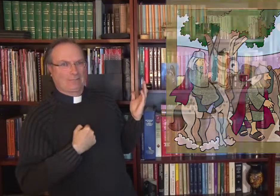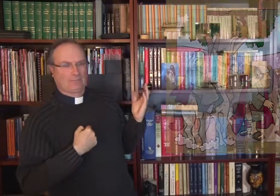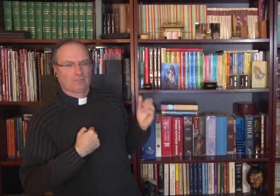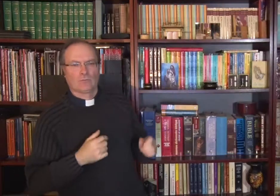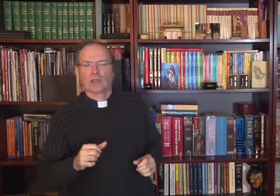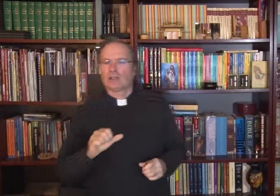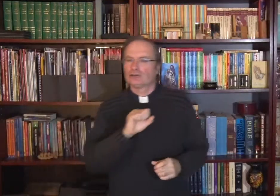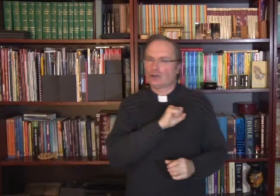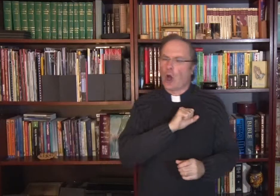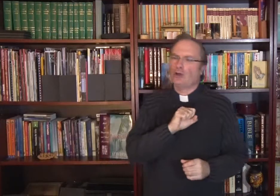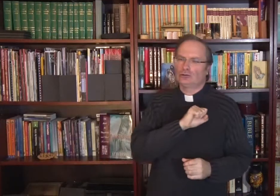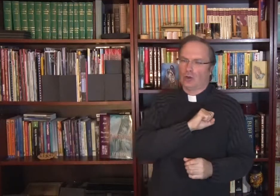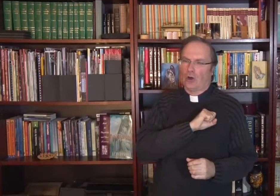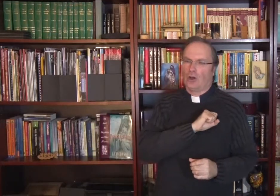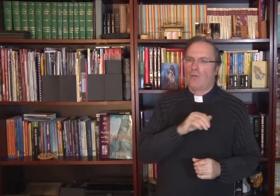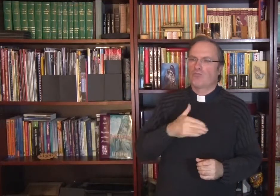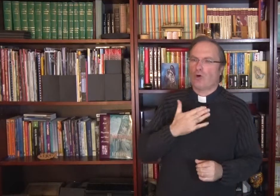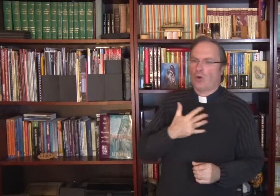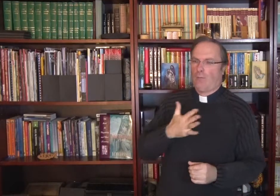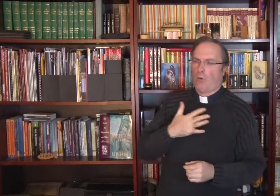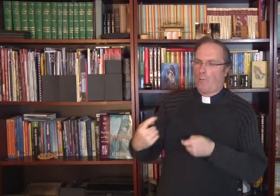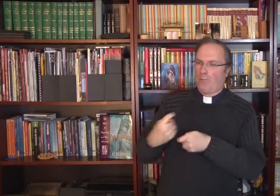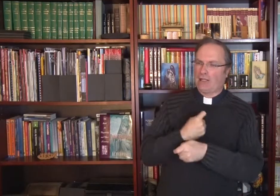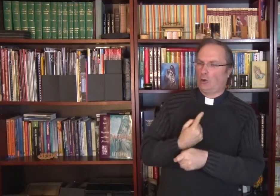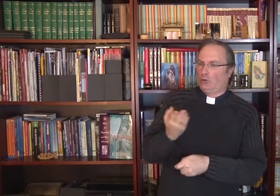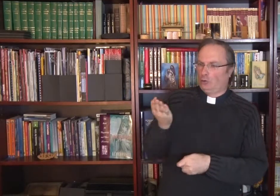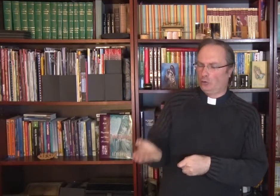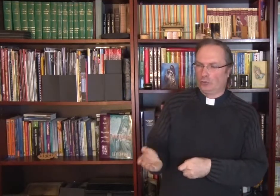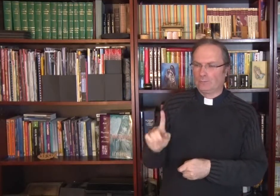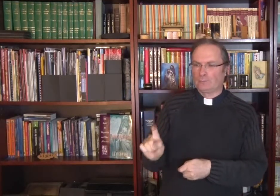‘Saul, Saul, pourquoi me persécutes-tu?’